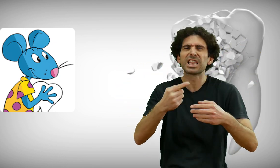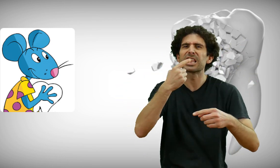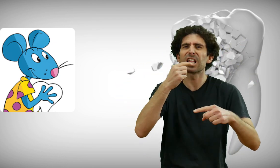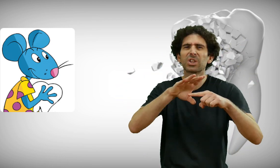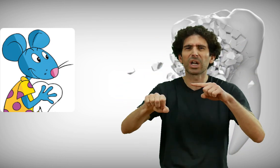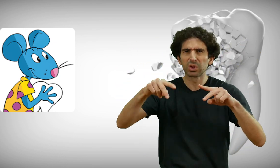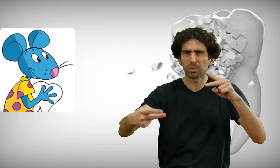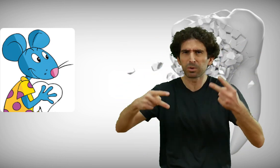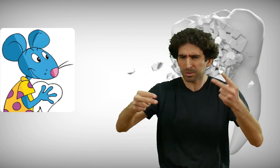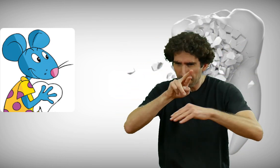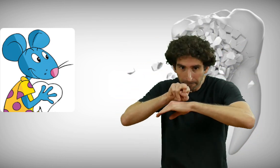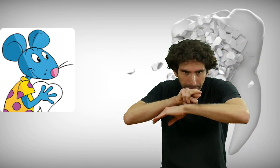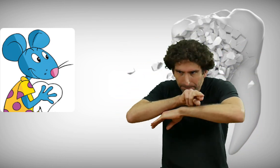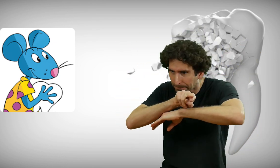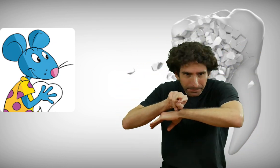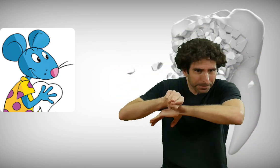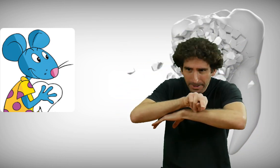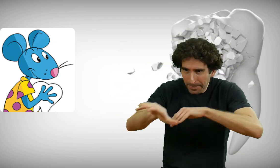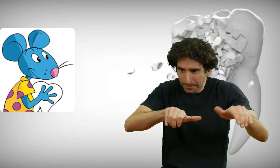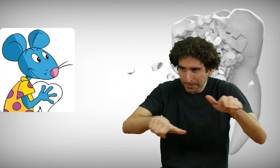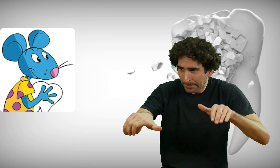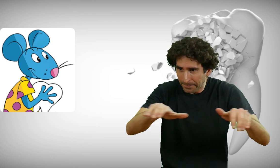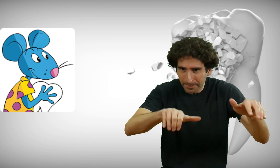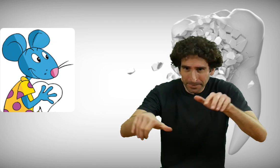elle ramasse les dents de laits qui sont tombées.